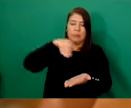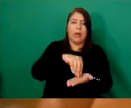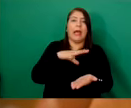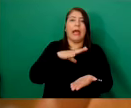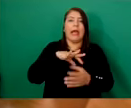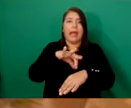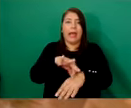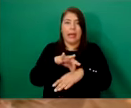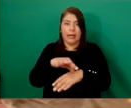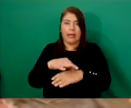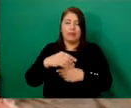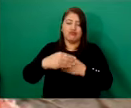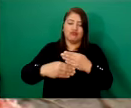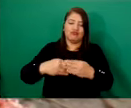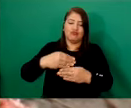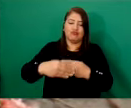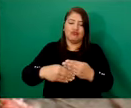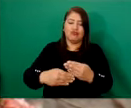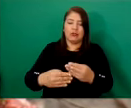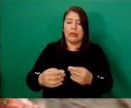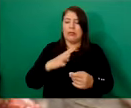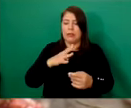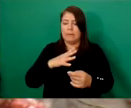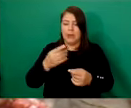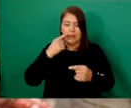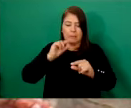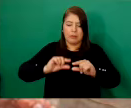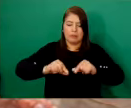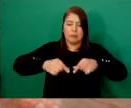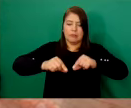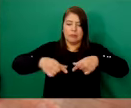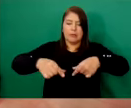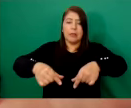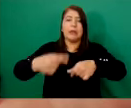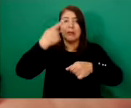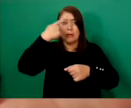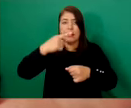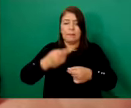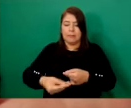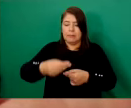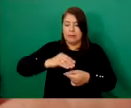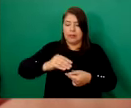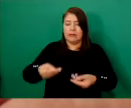el relleno de carne en el centro, enrollamos los dos extremos laterales, y luego de abajo